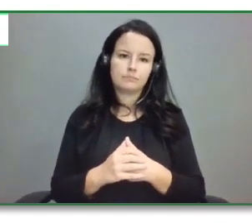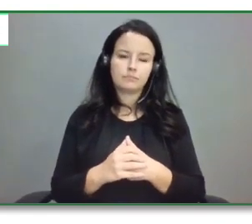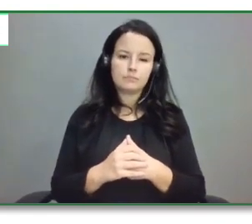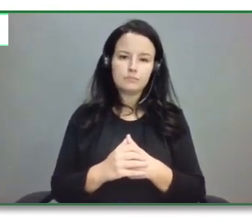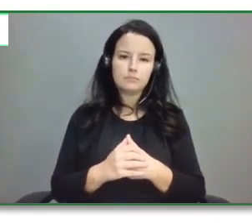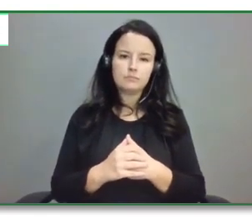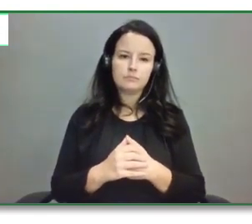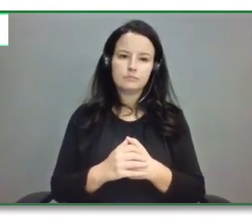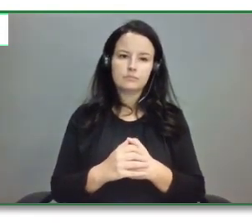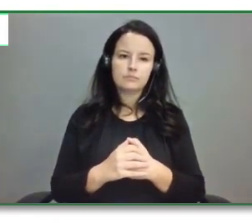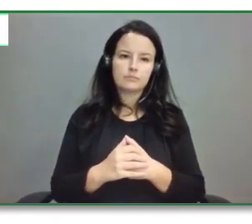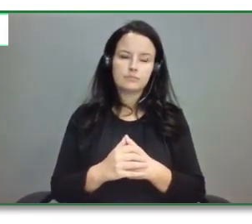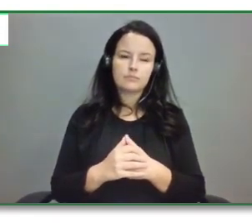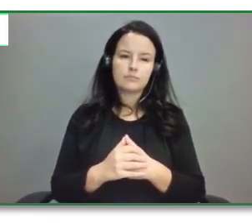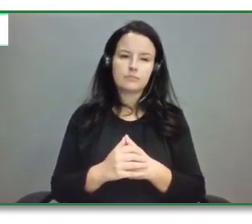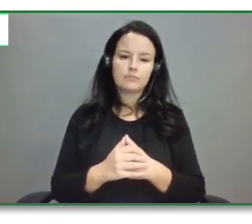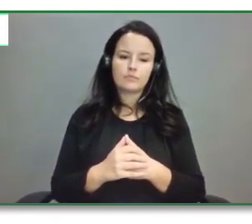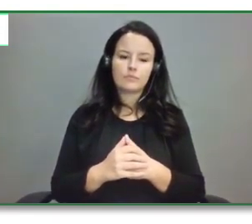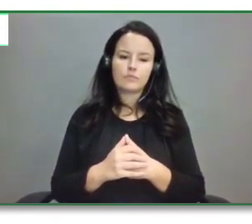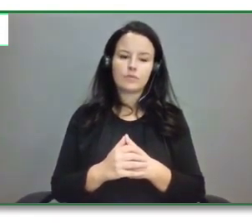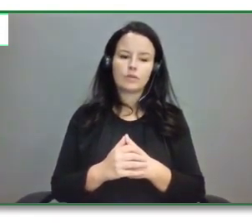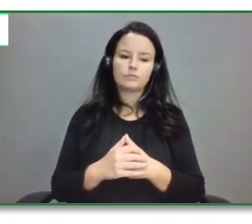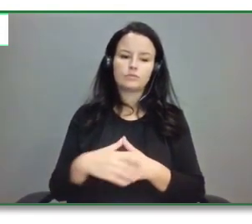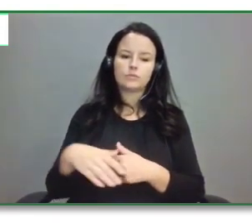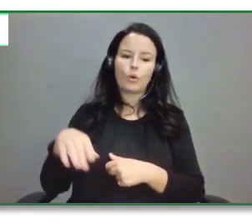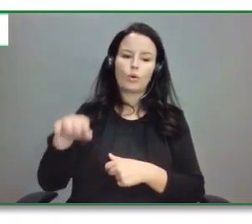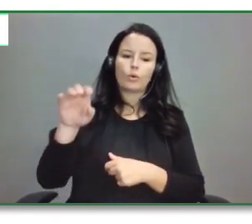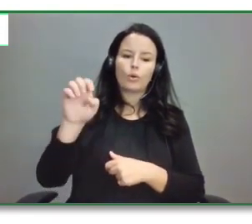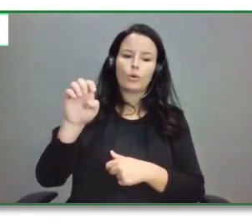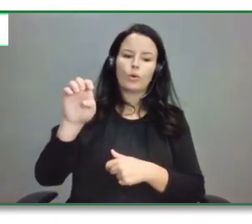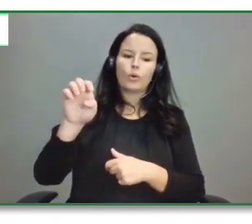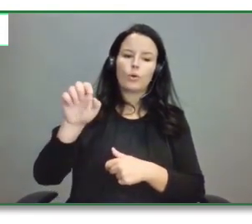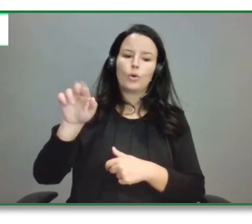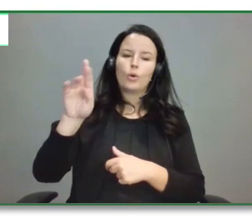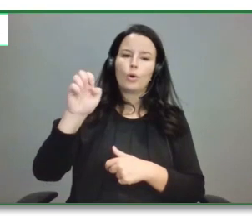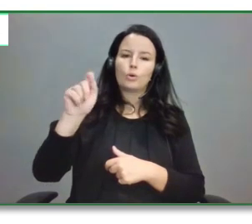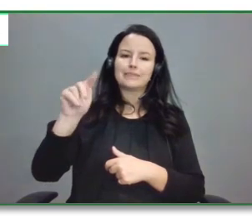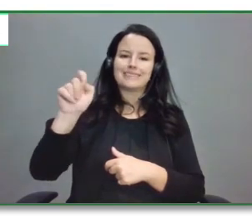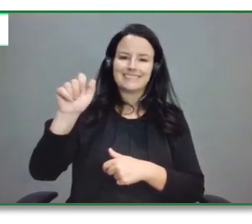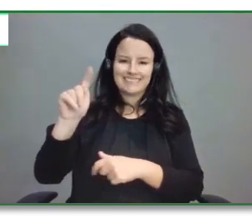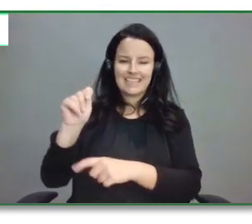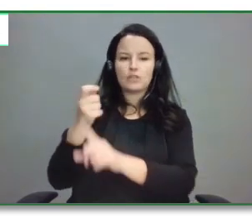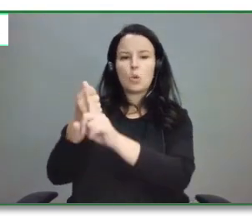selon Eurostat les utilisations des technologies de l'information et la